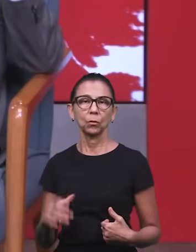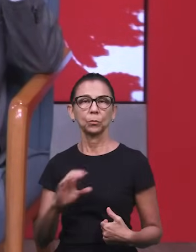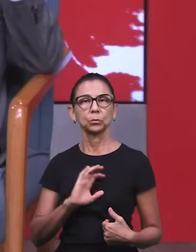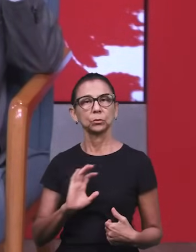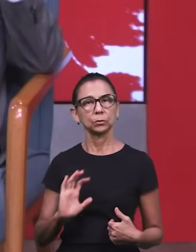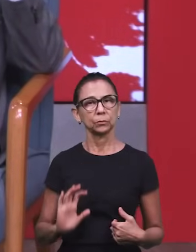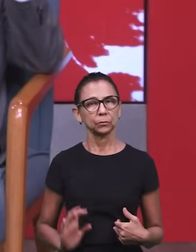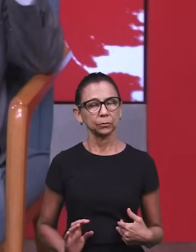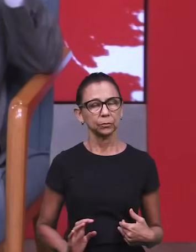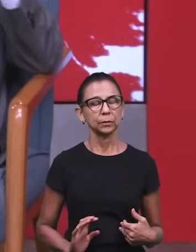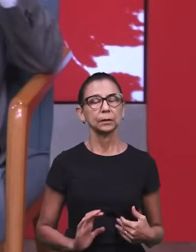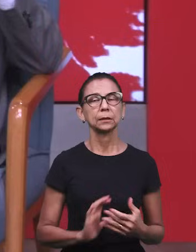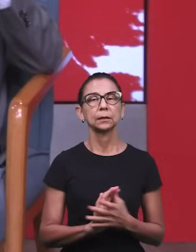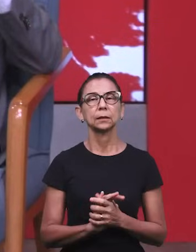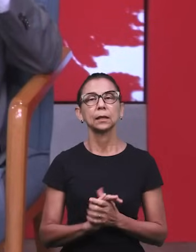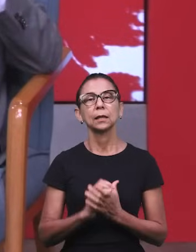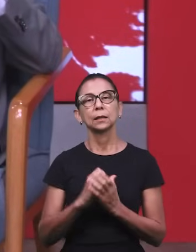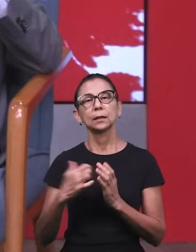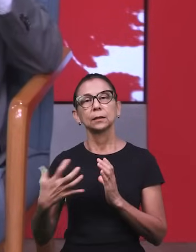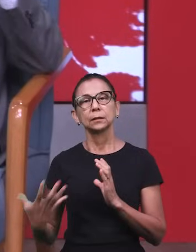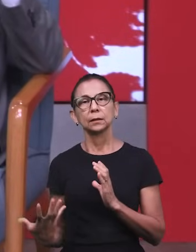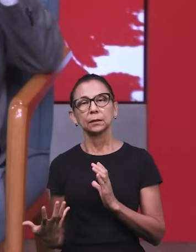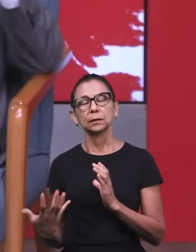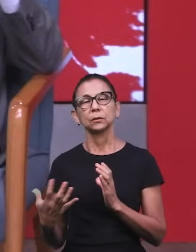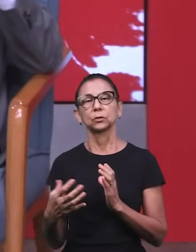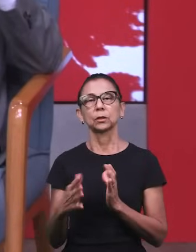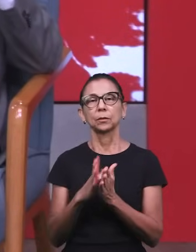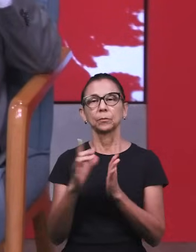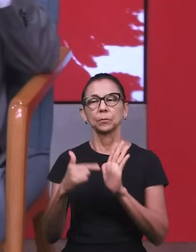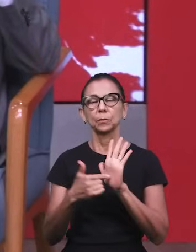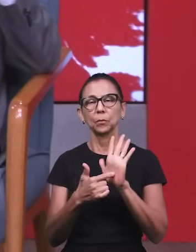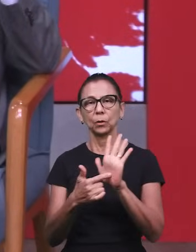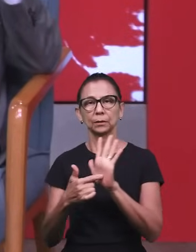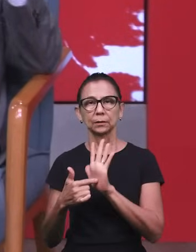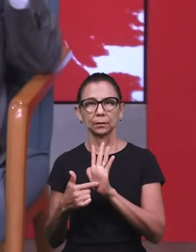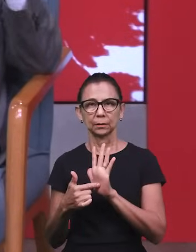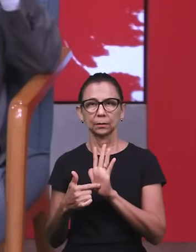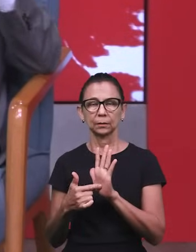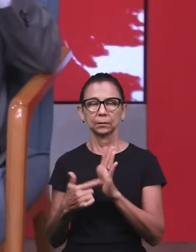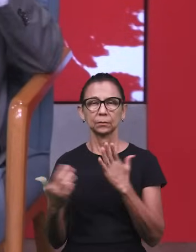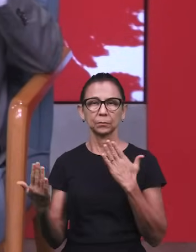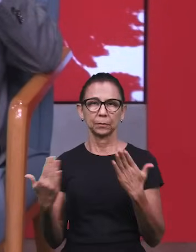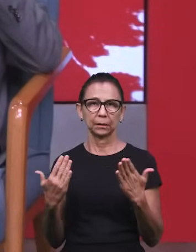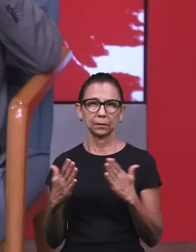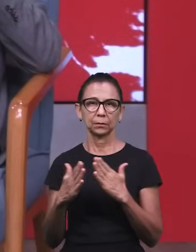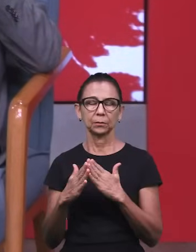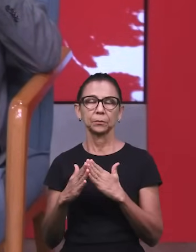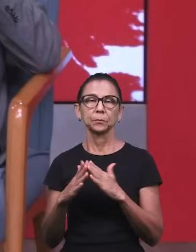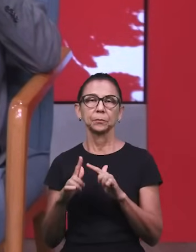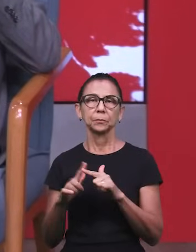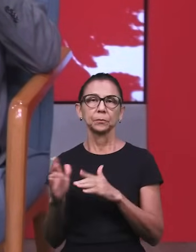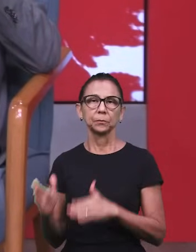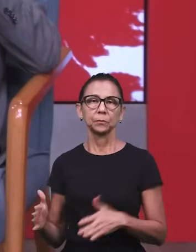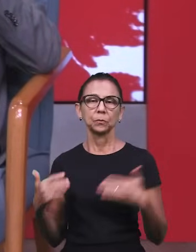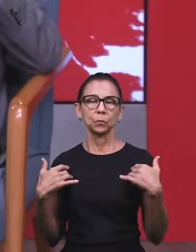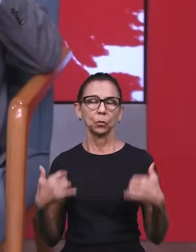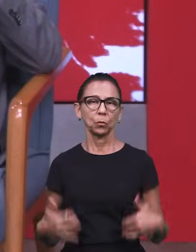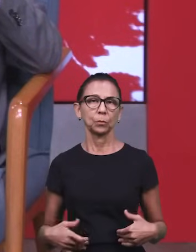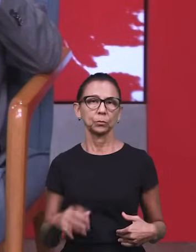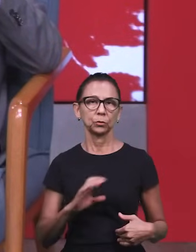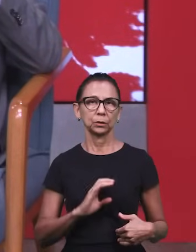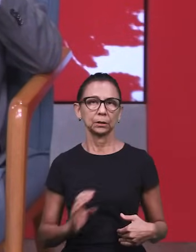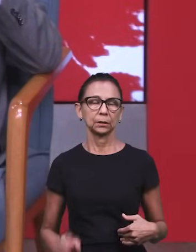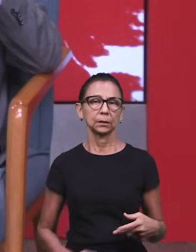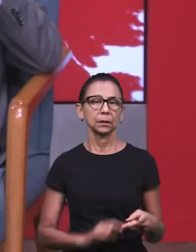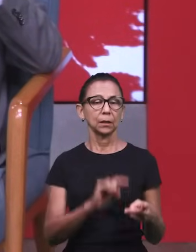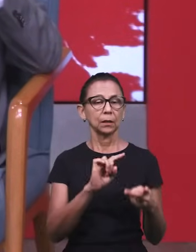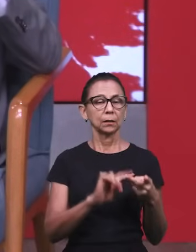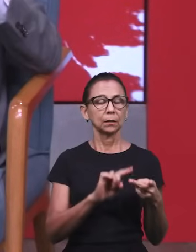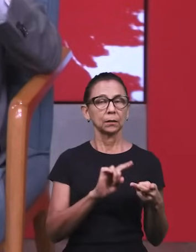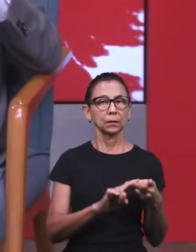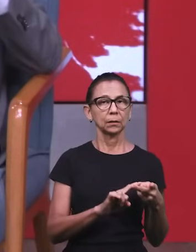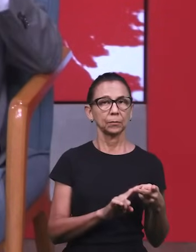corpo mostrando várias formas como a palavra apresenta a igreja como corpo nós agora entramos